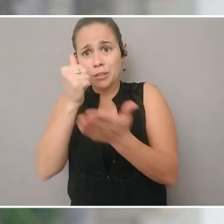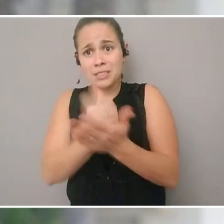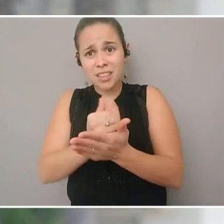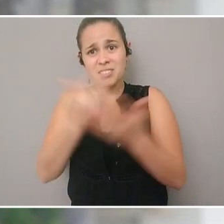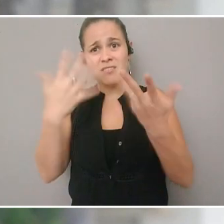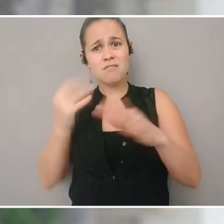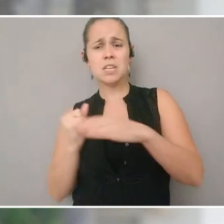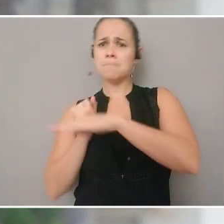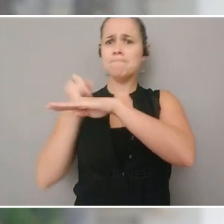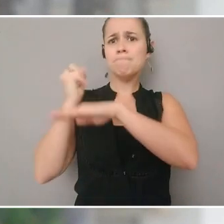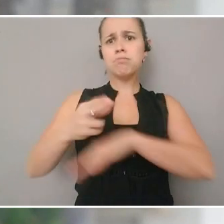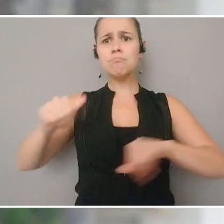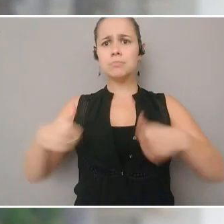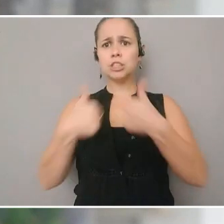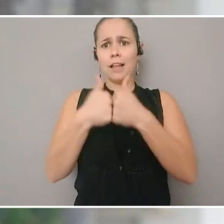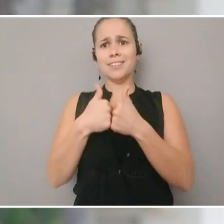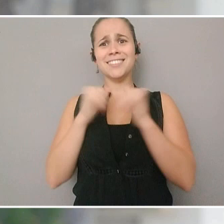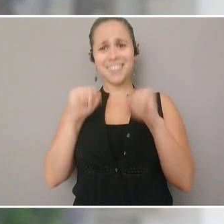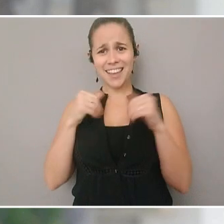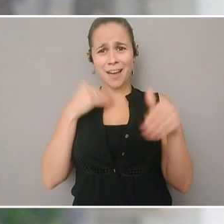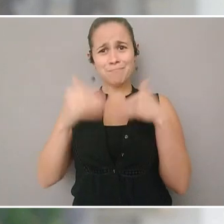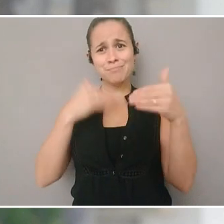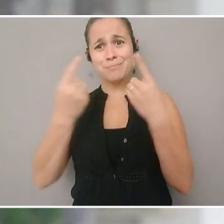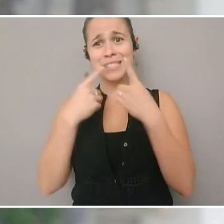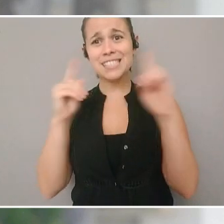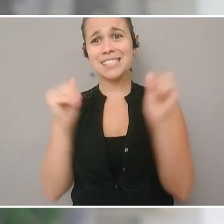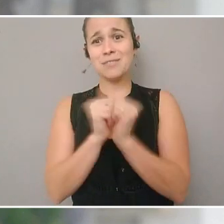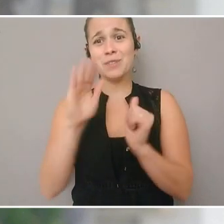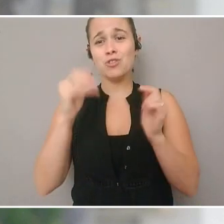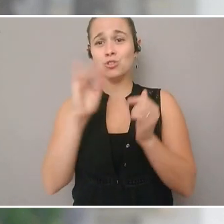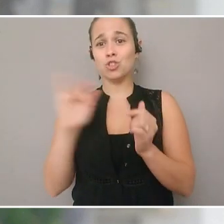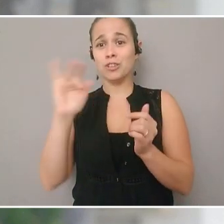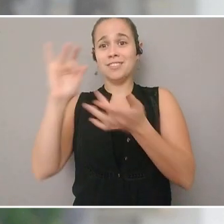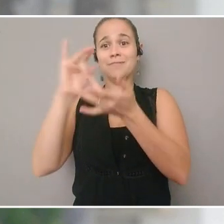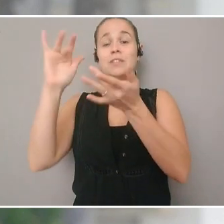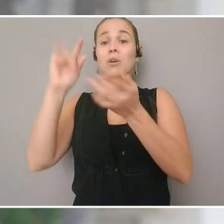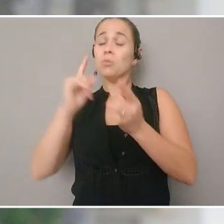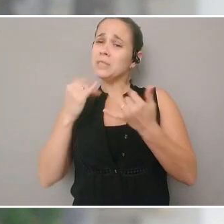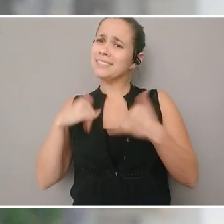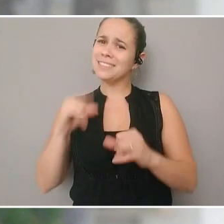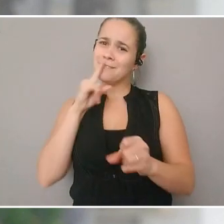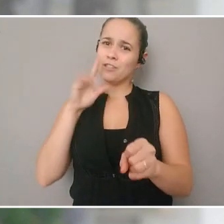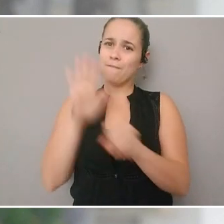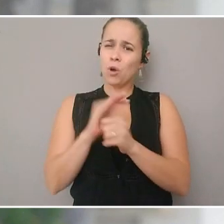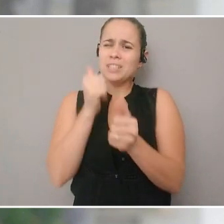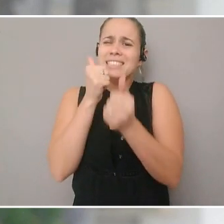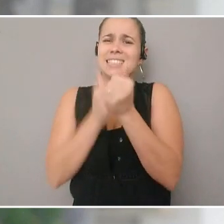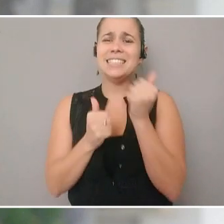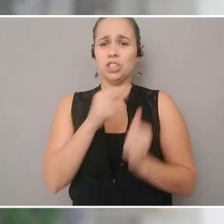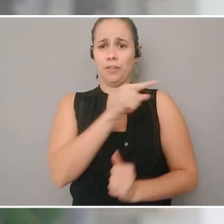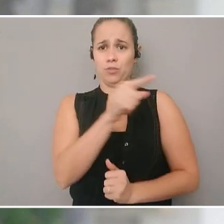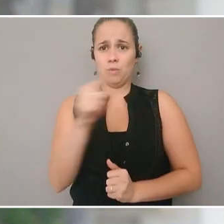triunfar en su jornada. Estamos dedicados